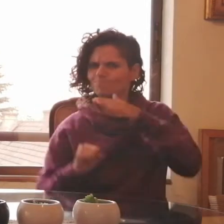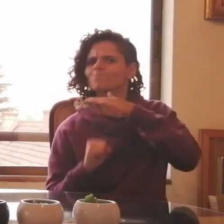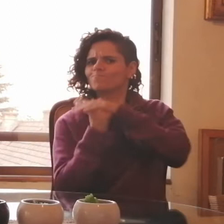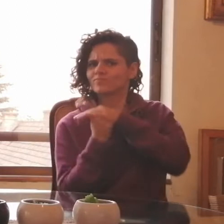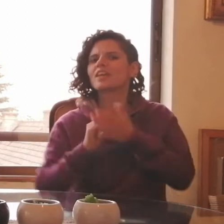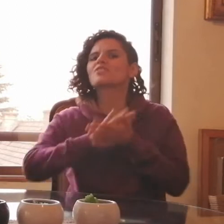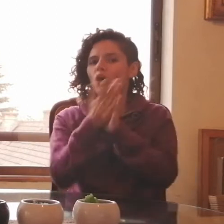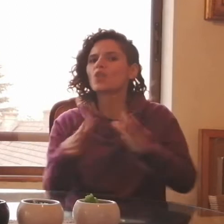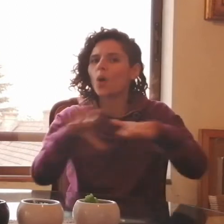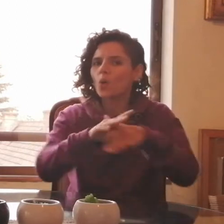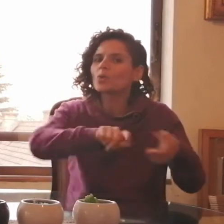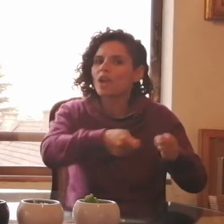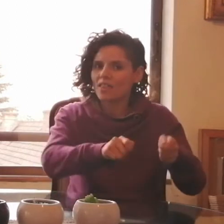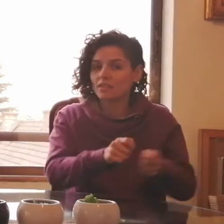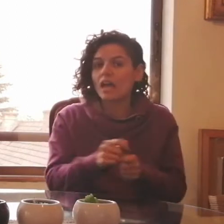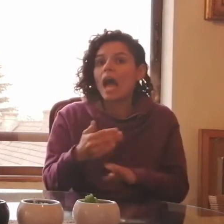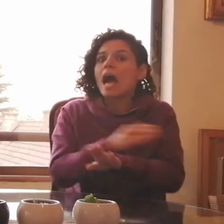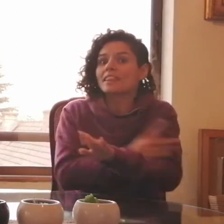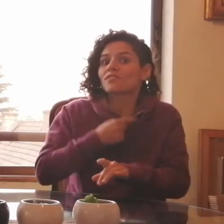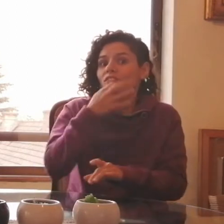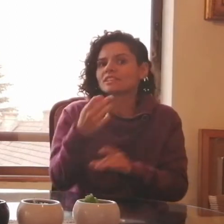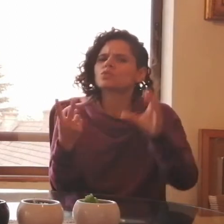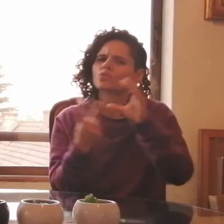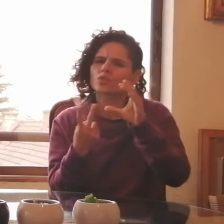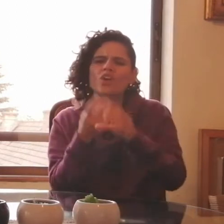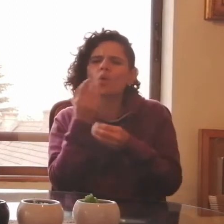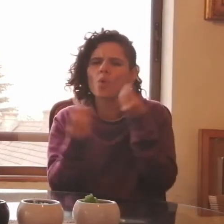primero vamosa tirar el currículum de la Bernie, para que cachen más menos porque la estamos